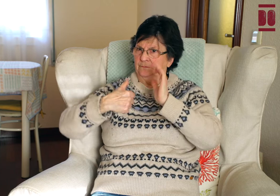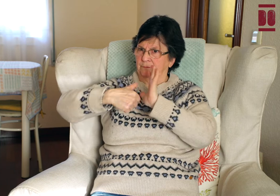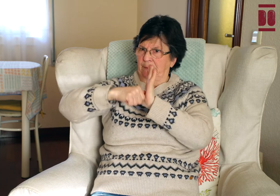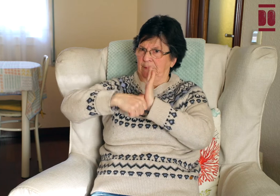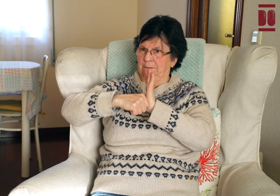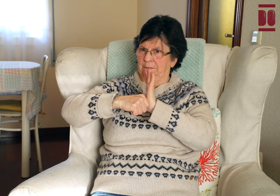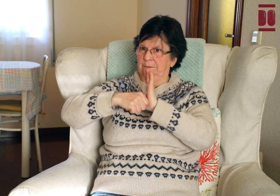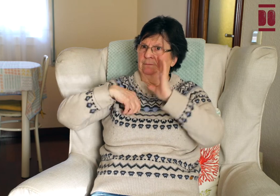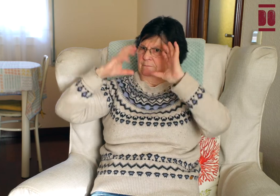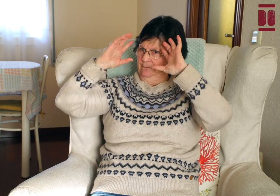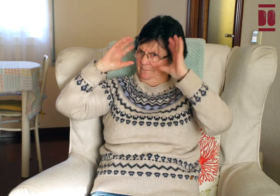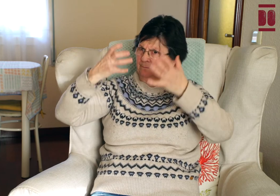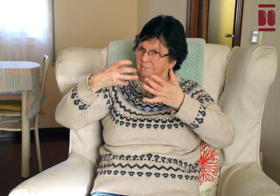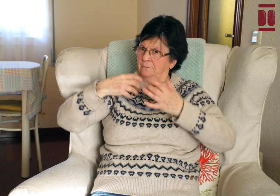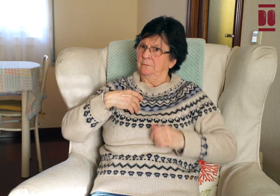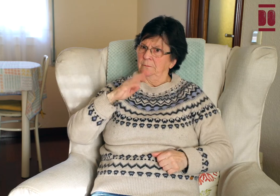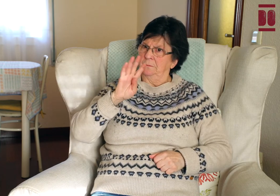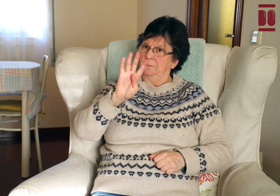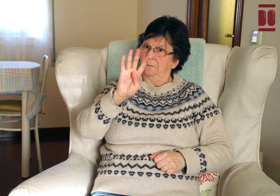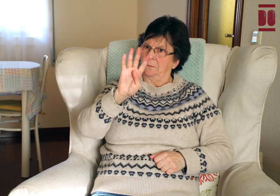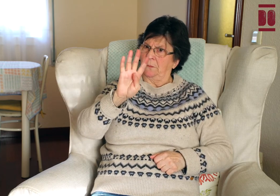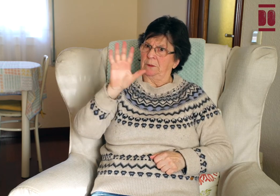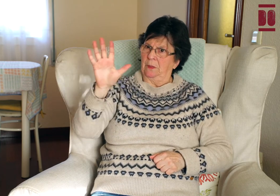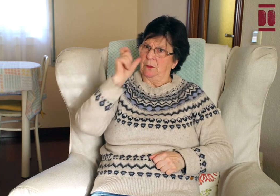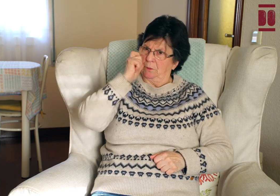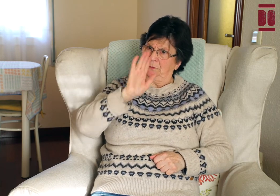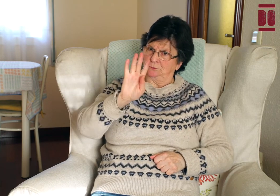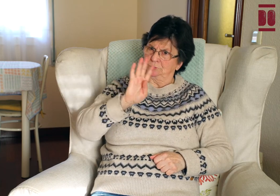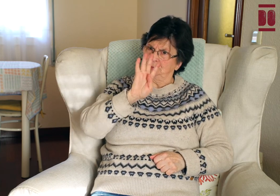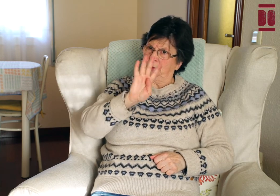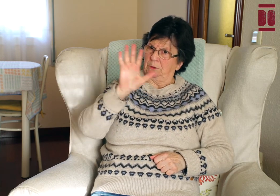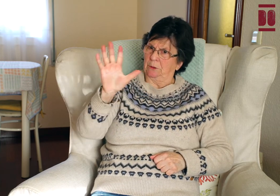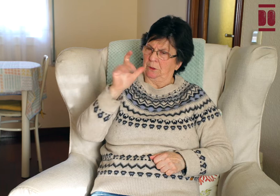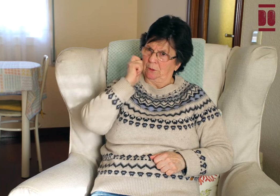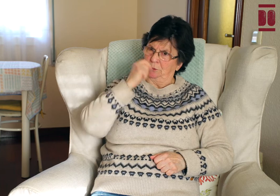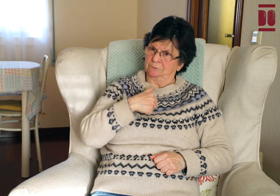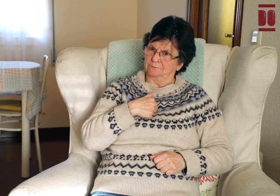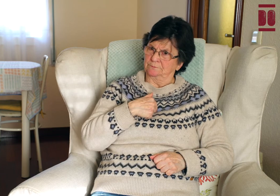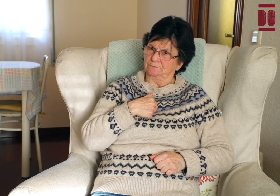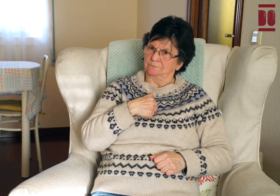El carné de conducir. Yo tenía 45 años. Con 45 años, sí.